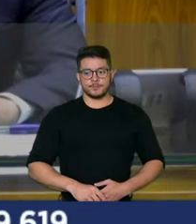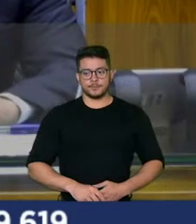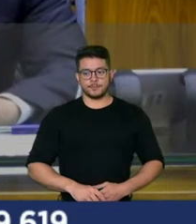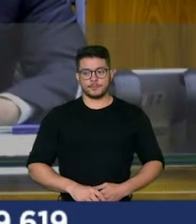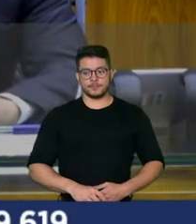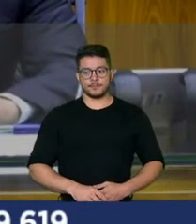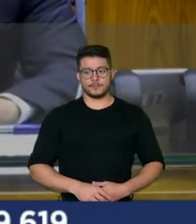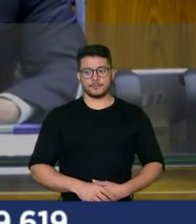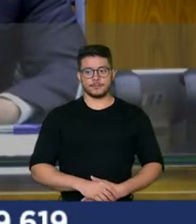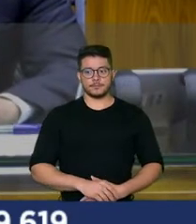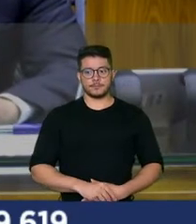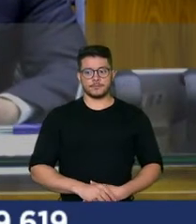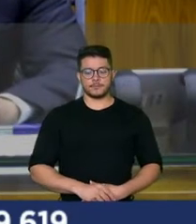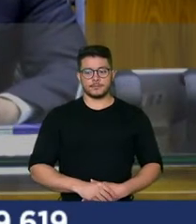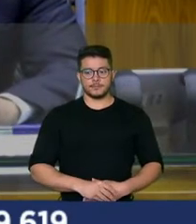REABRE O MICROFONE, DEPUTADO CELSO. REABRE O MICROFONE.